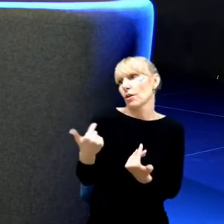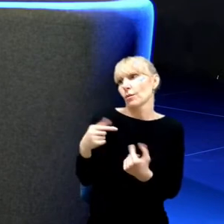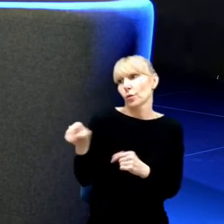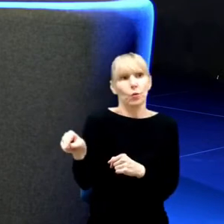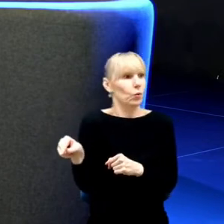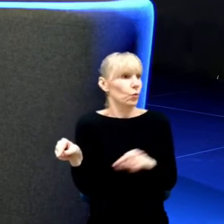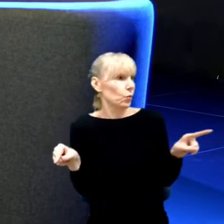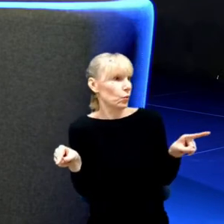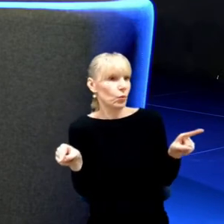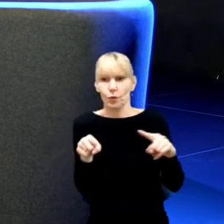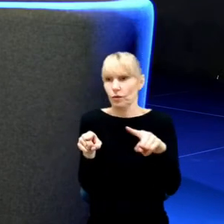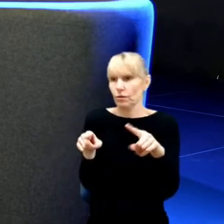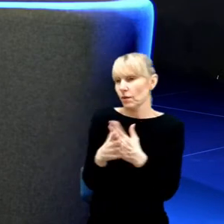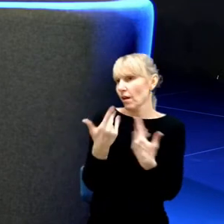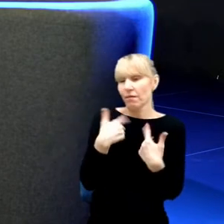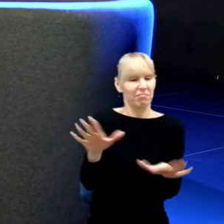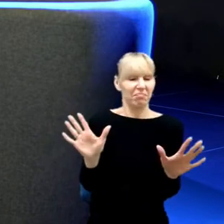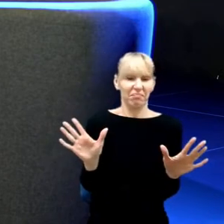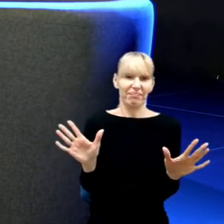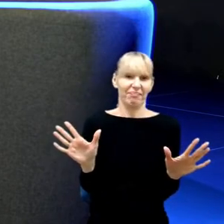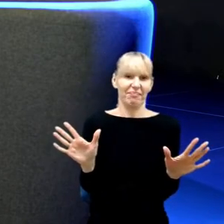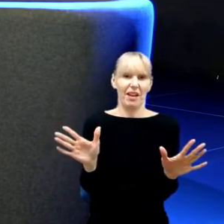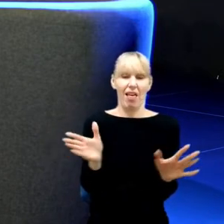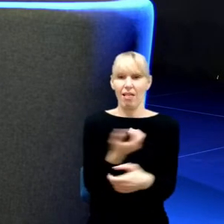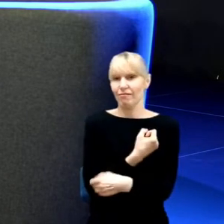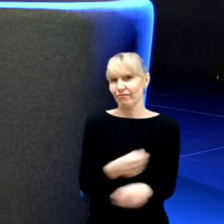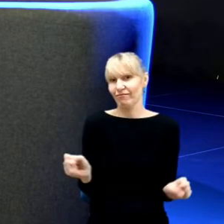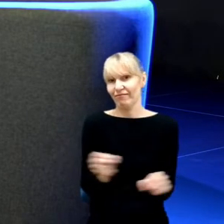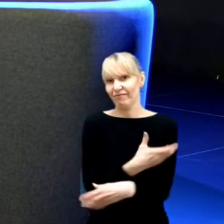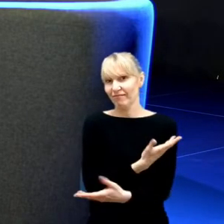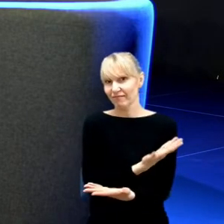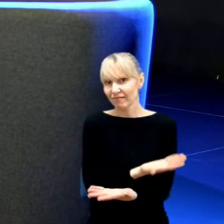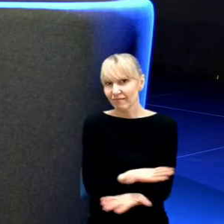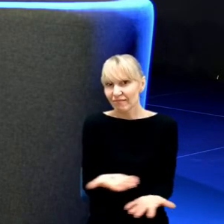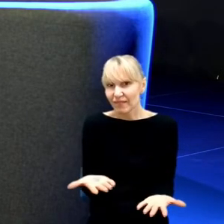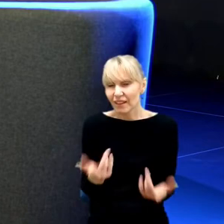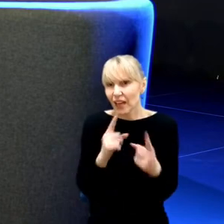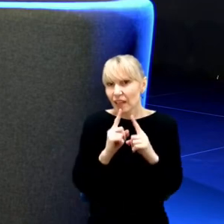Jeżeli mają najniższą krajową, to jest mi wszystko jedno, gdzie on płaci podatek.